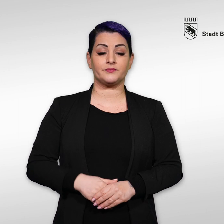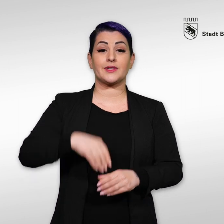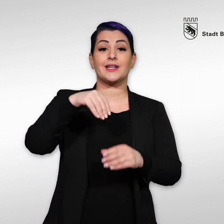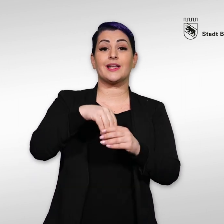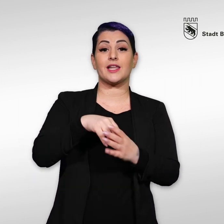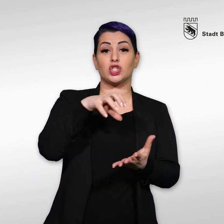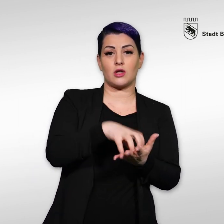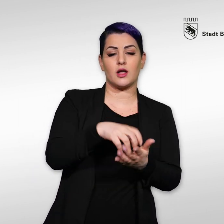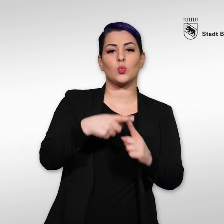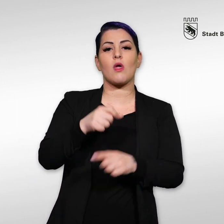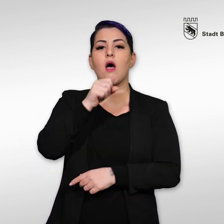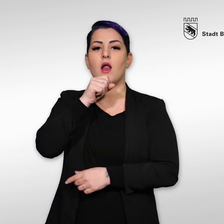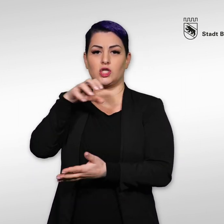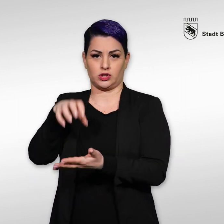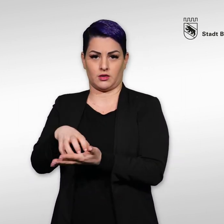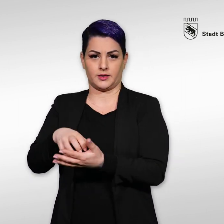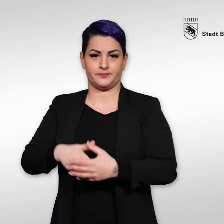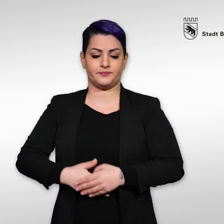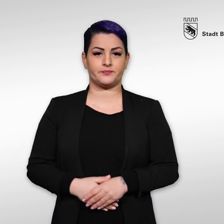Innenstadt und Altstadt